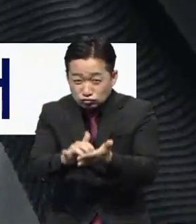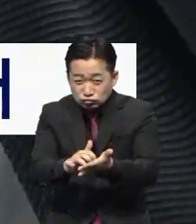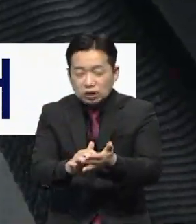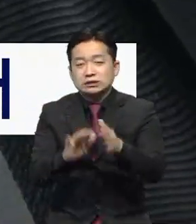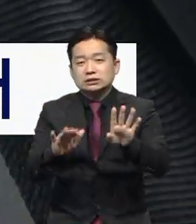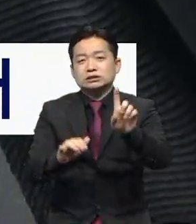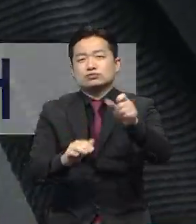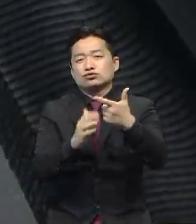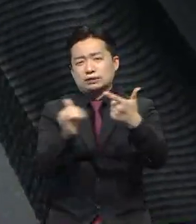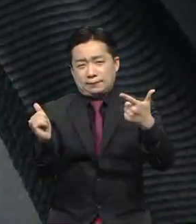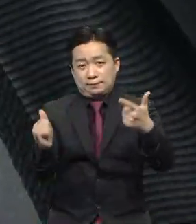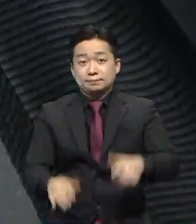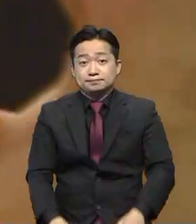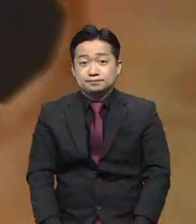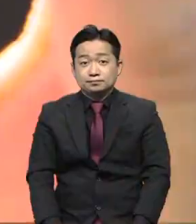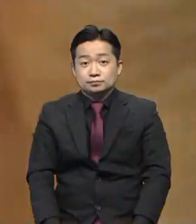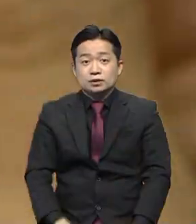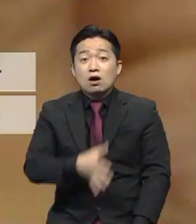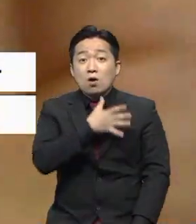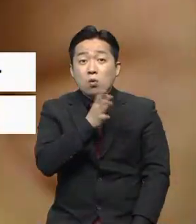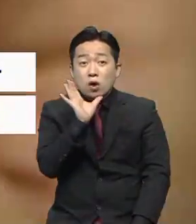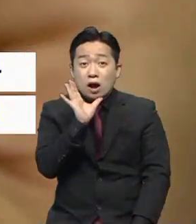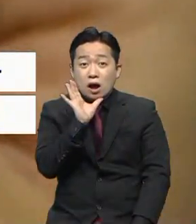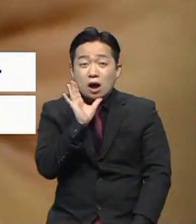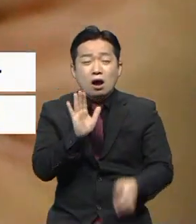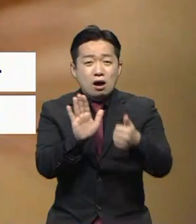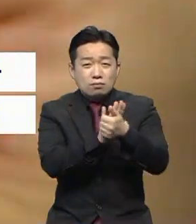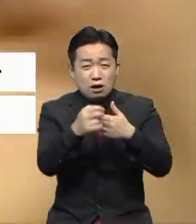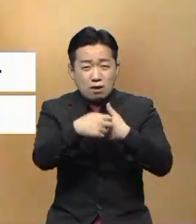됐습니다. 사망자는 요양병원 환자인 50대 남성으로